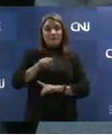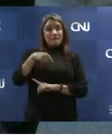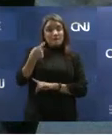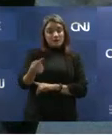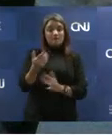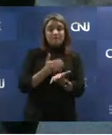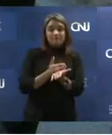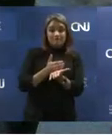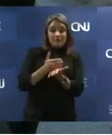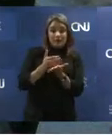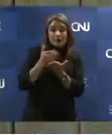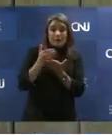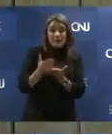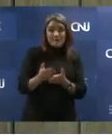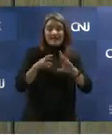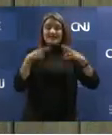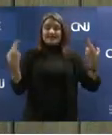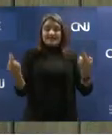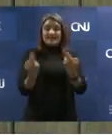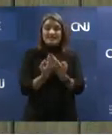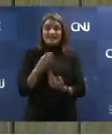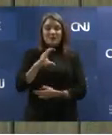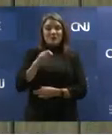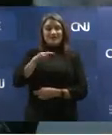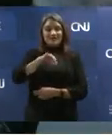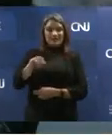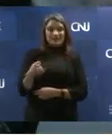a sessão ordinária do CNJ